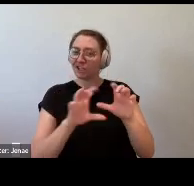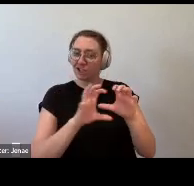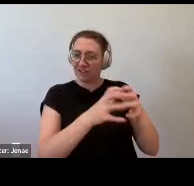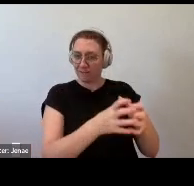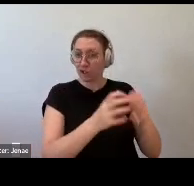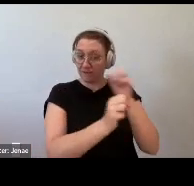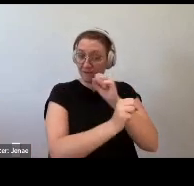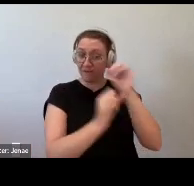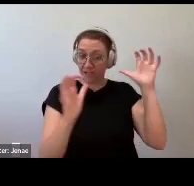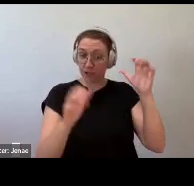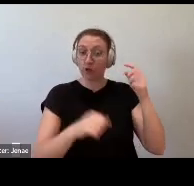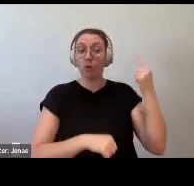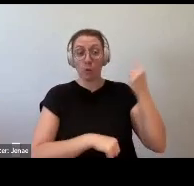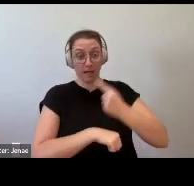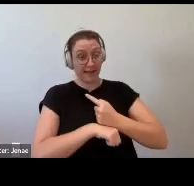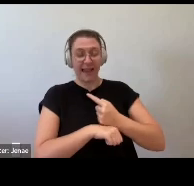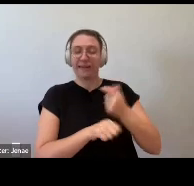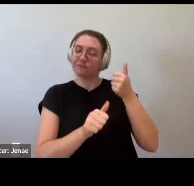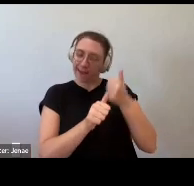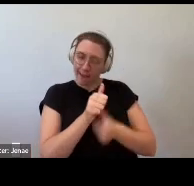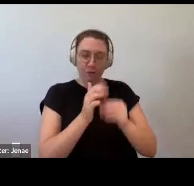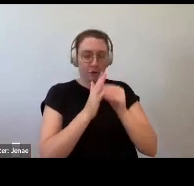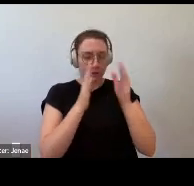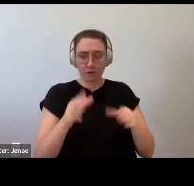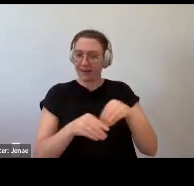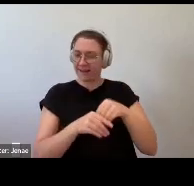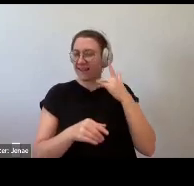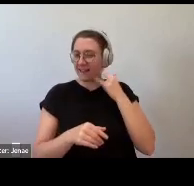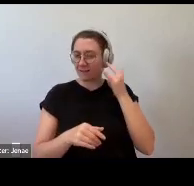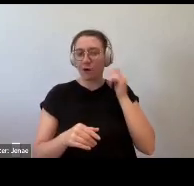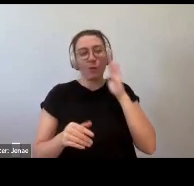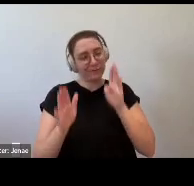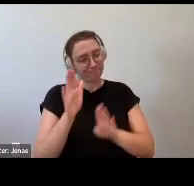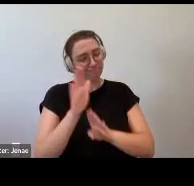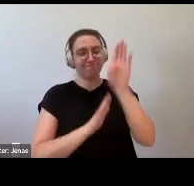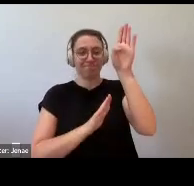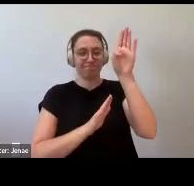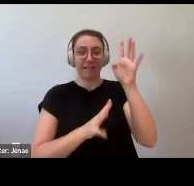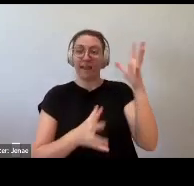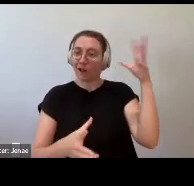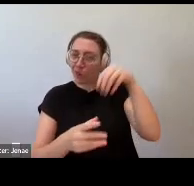es que, algún día, todos los estudiantes de California prosperarán en un